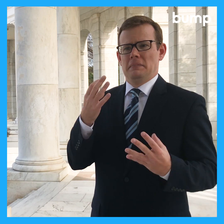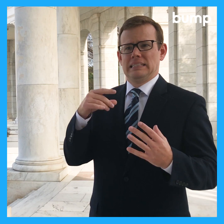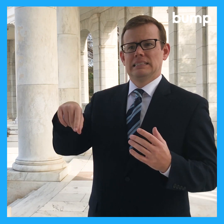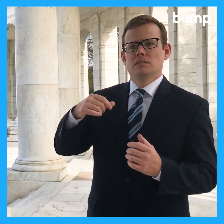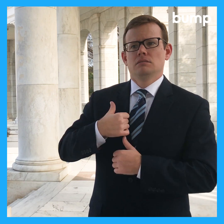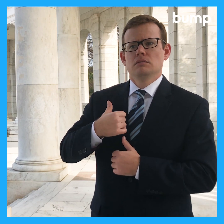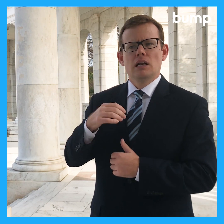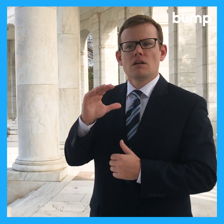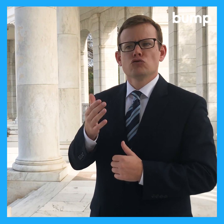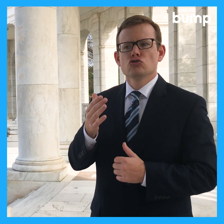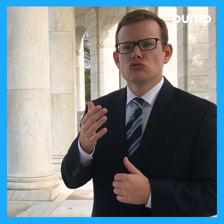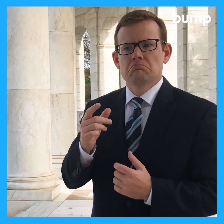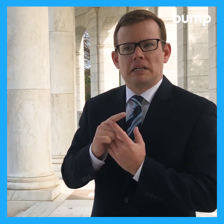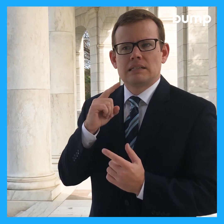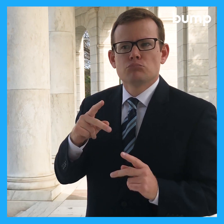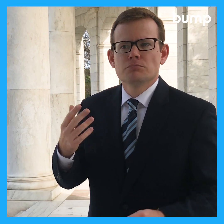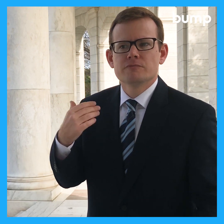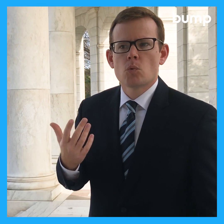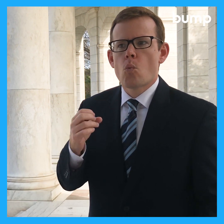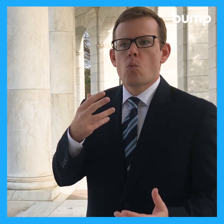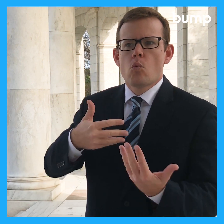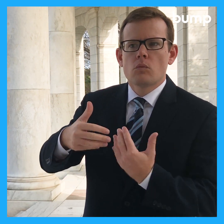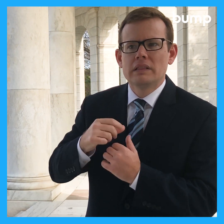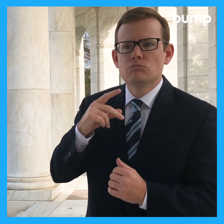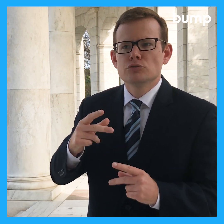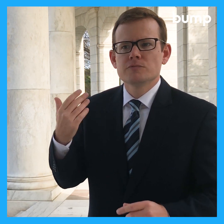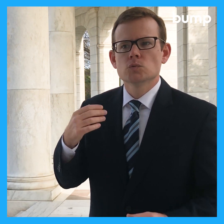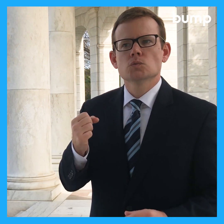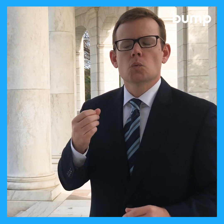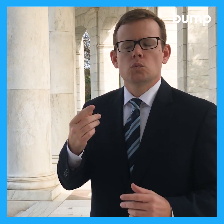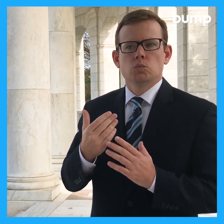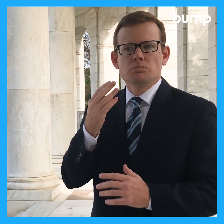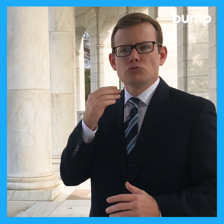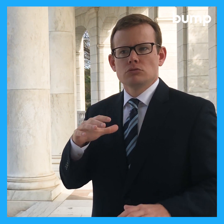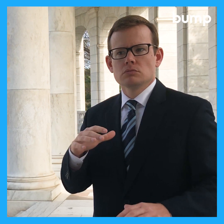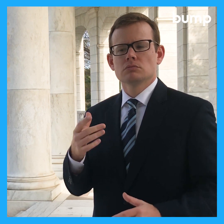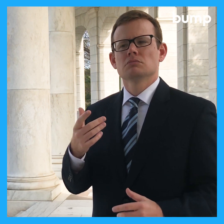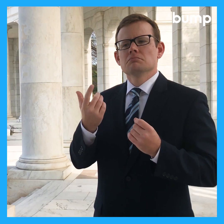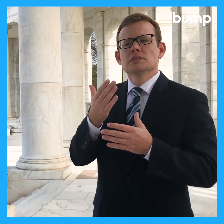Muchas personas en el ejército nunca han conocido a una persona sorda o incluso interactuado con personas sordas en su vida, así que es una nueva experiencia para ellos.